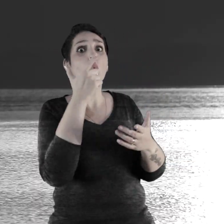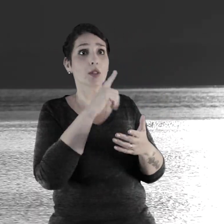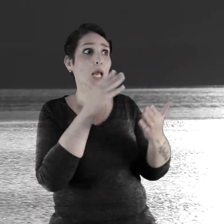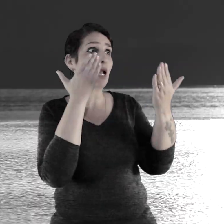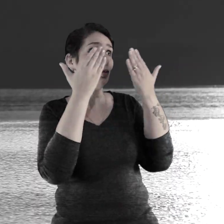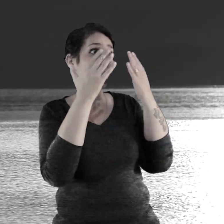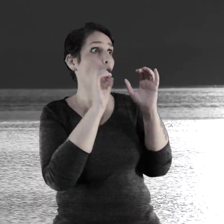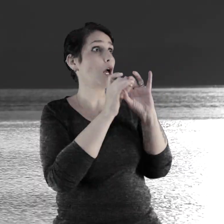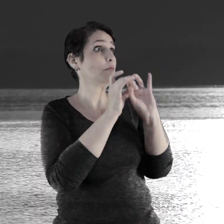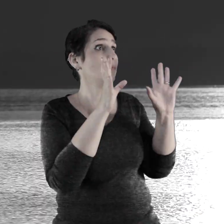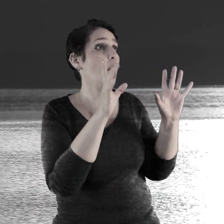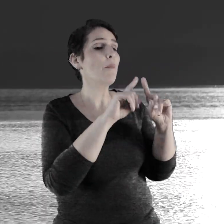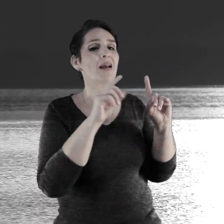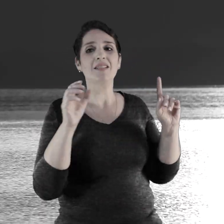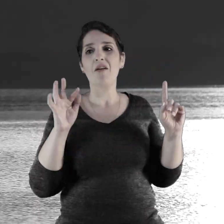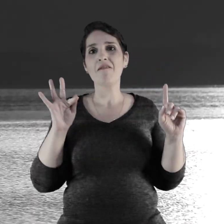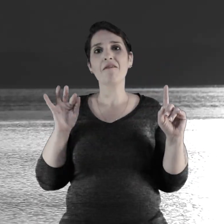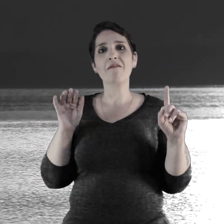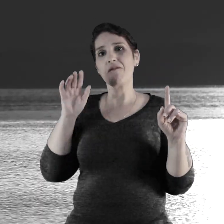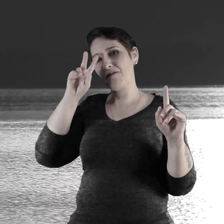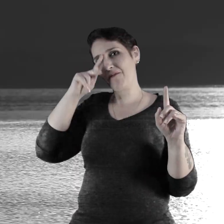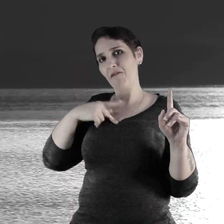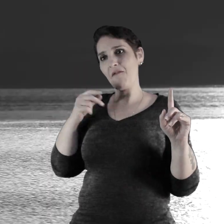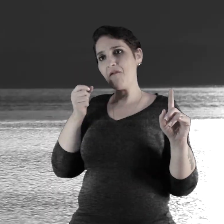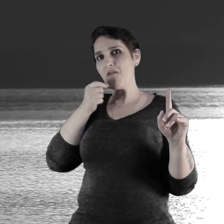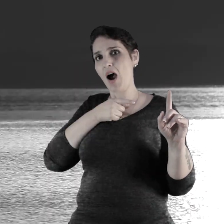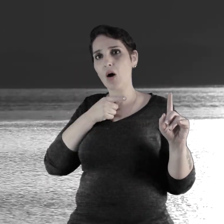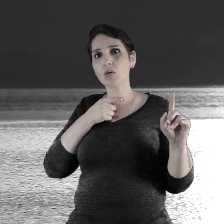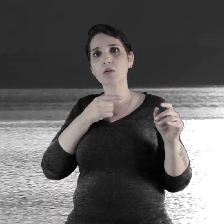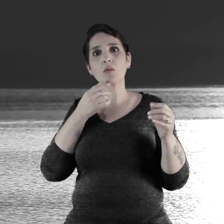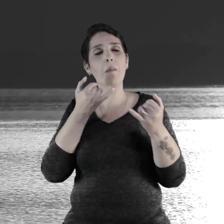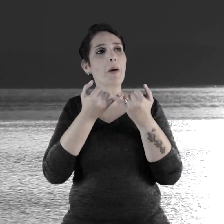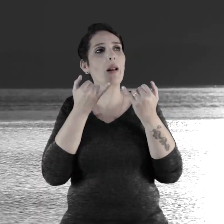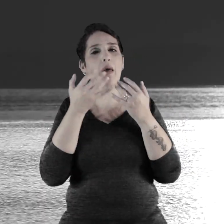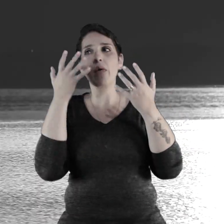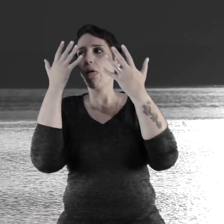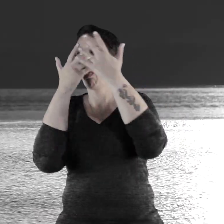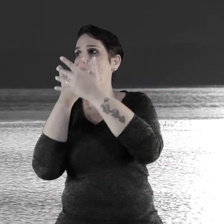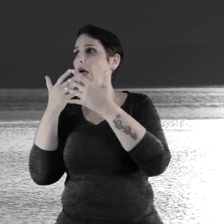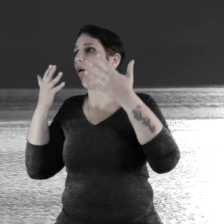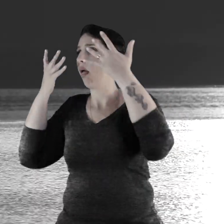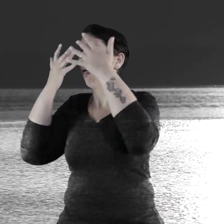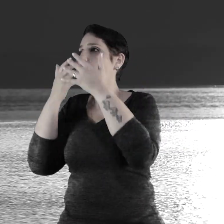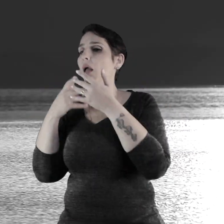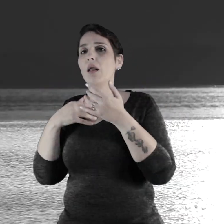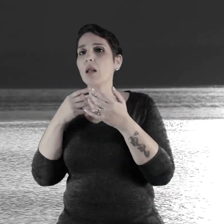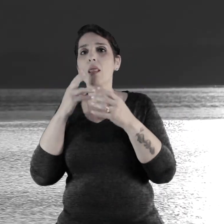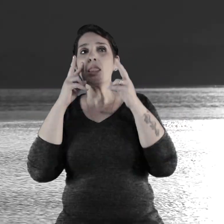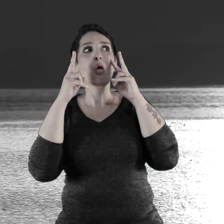O falso eu os mantém tão em transe que eles nunca imaginam sua natureza ilusória ou o que está além.